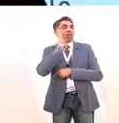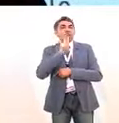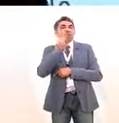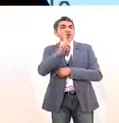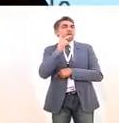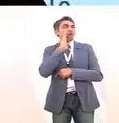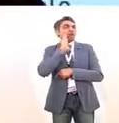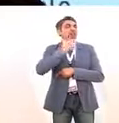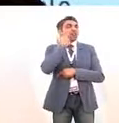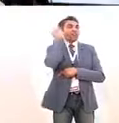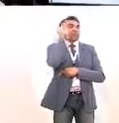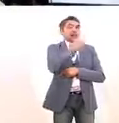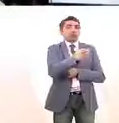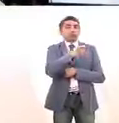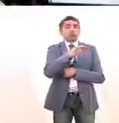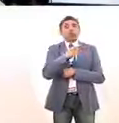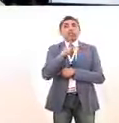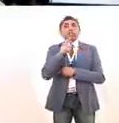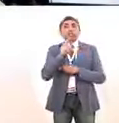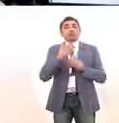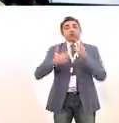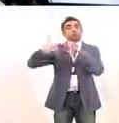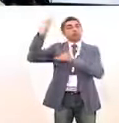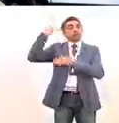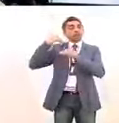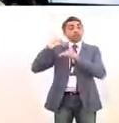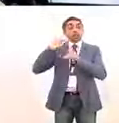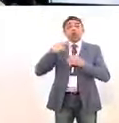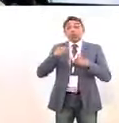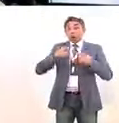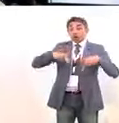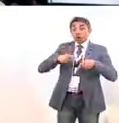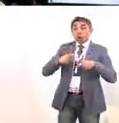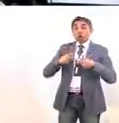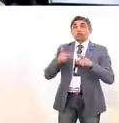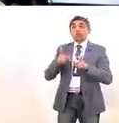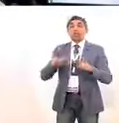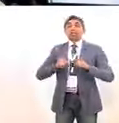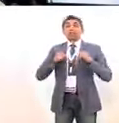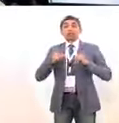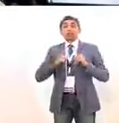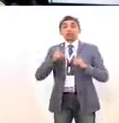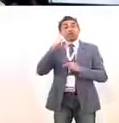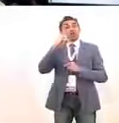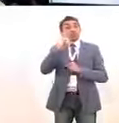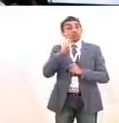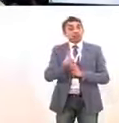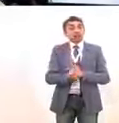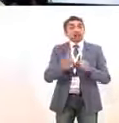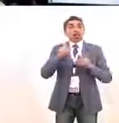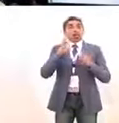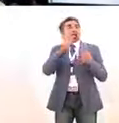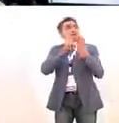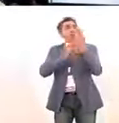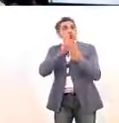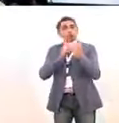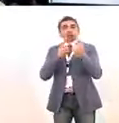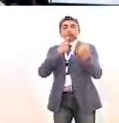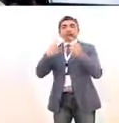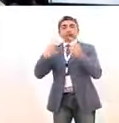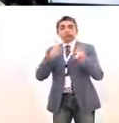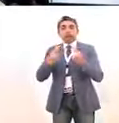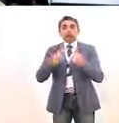Noi stiamo dalla parte della difesa della civiltà, del confronto e del dialogo.